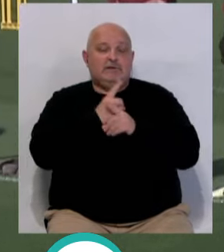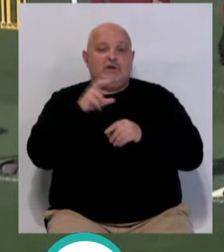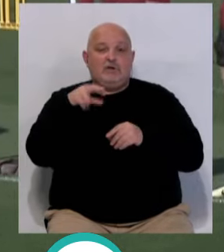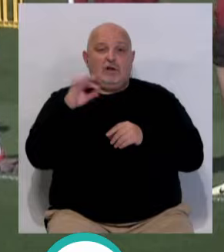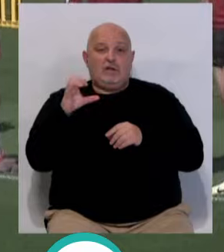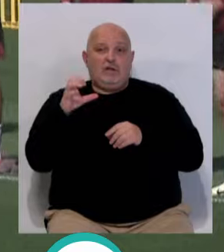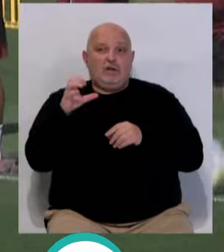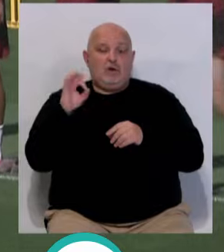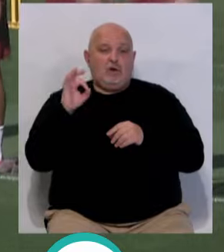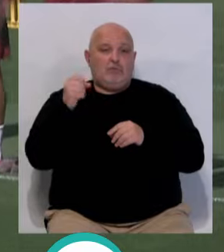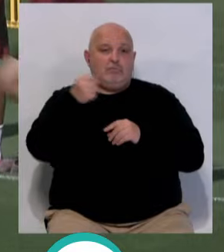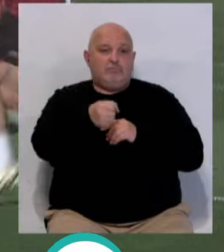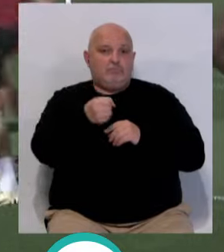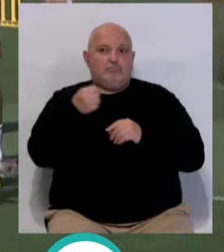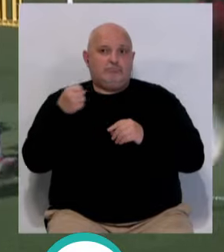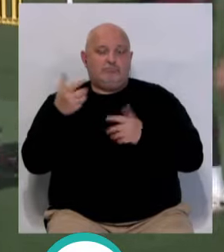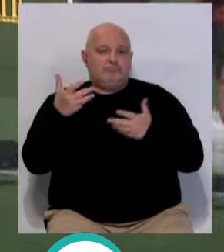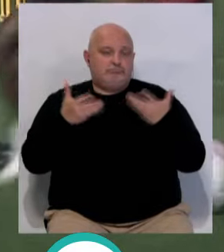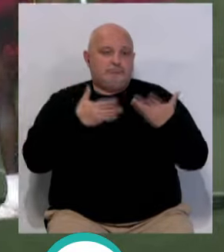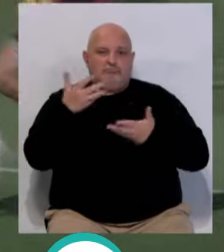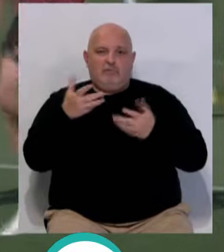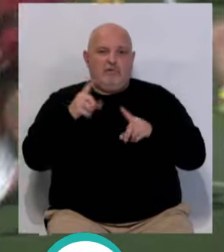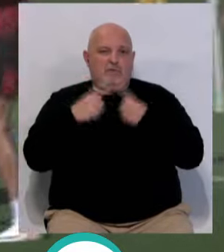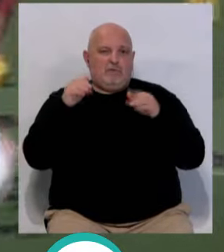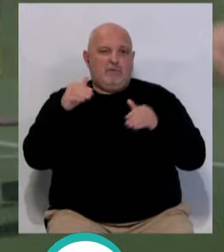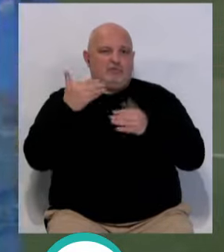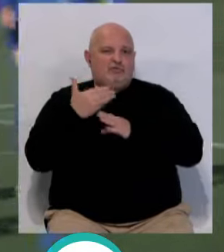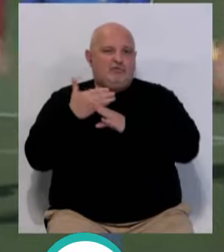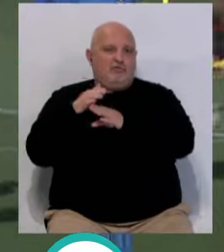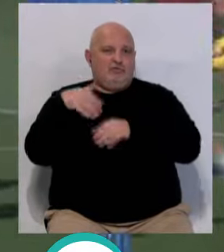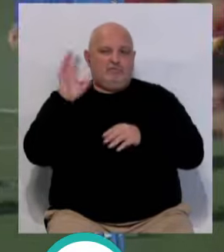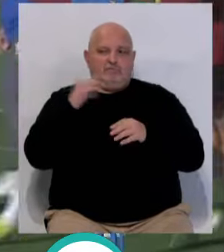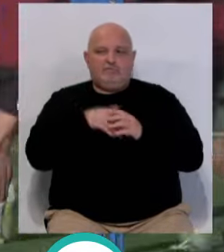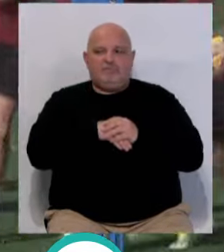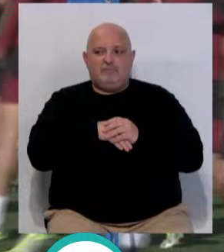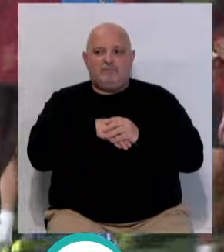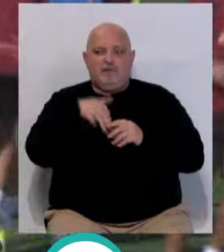pone O te lo pone o te pone cualquiera de los que tiene atrás pues está claro quizá pues está claro